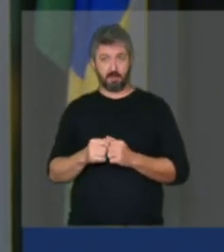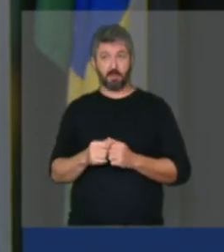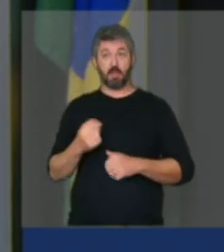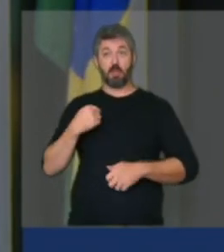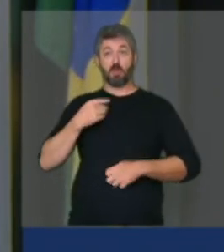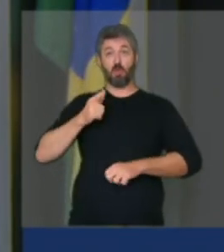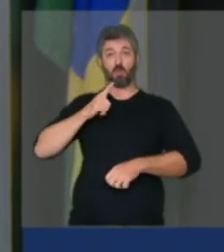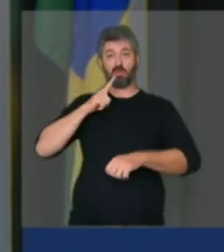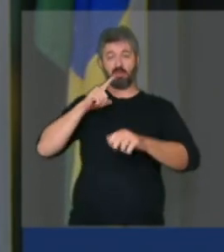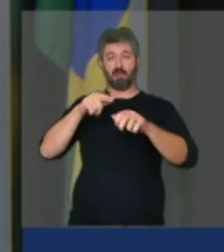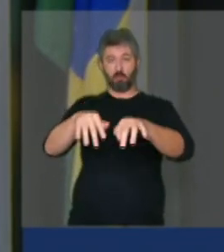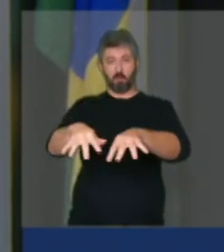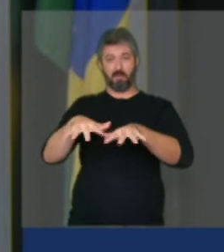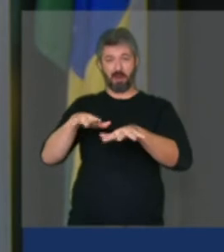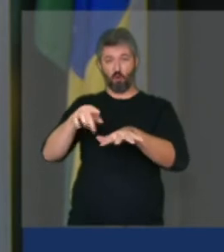EU ESTAVA... NO FUNDO DA COMISSÃO AONDE EU LEVANTEI A